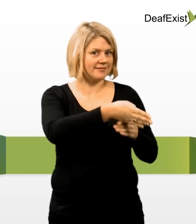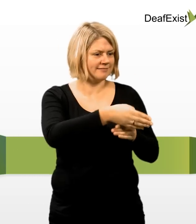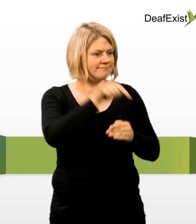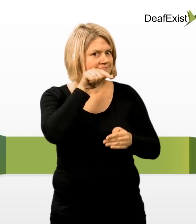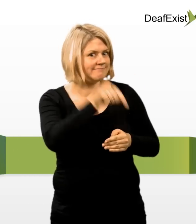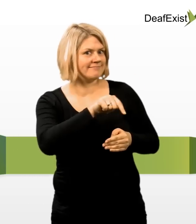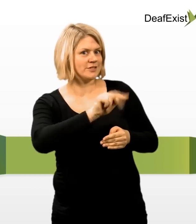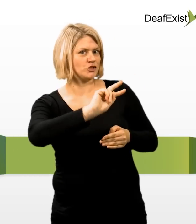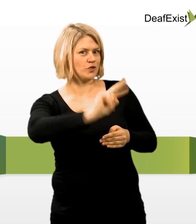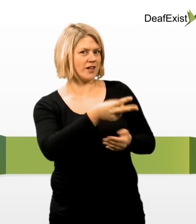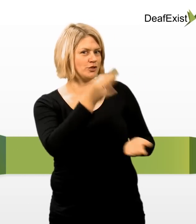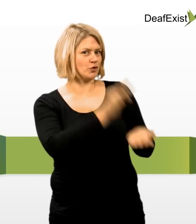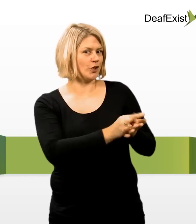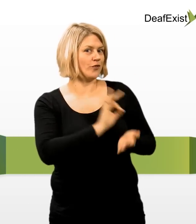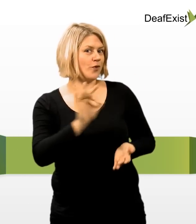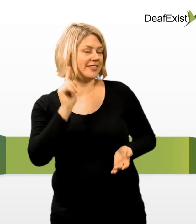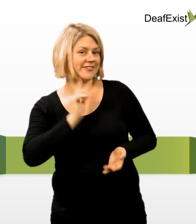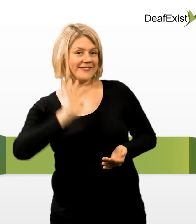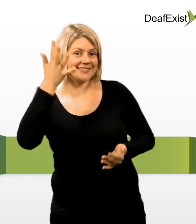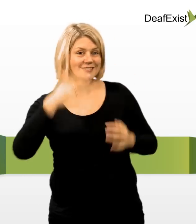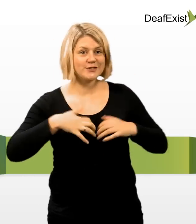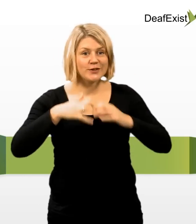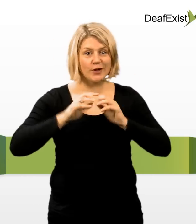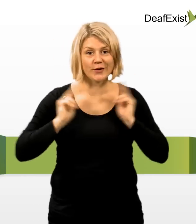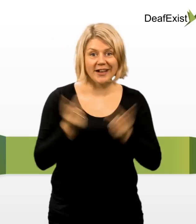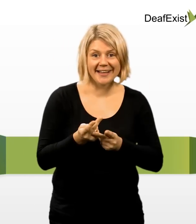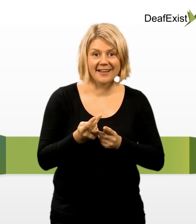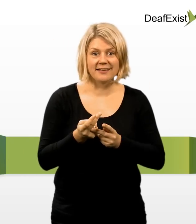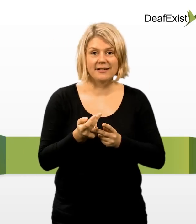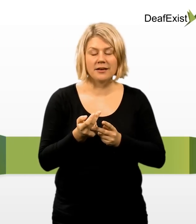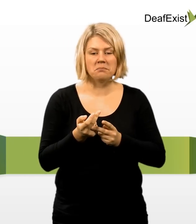den zweiten Standort für unser DeafExist Gründerkolleg.